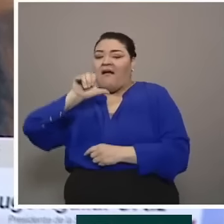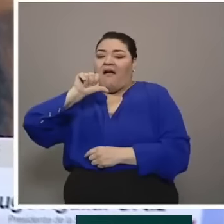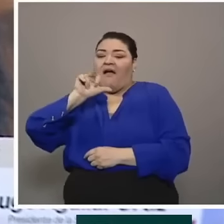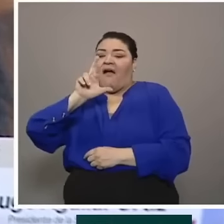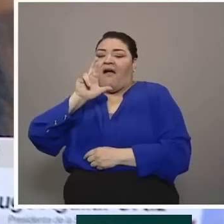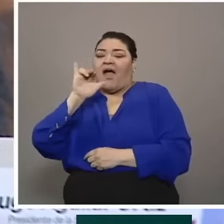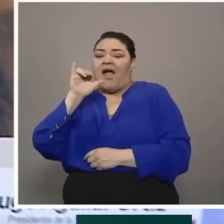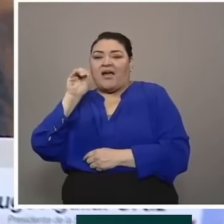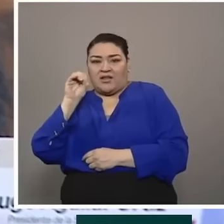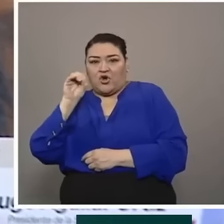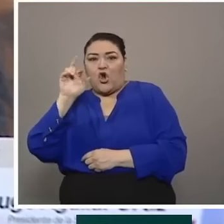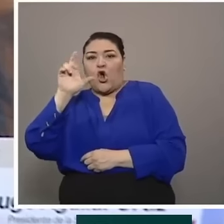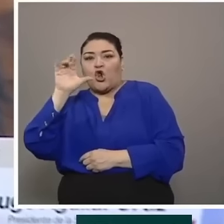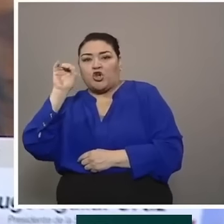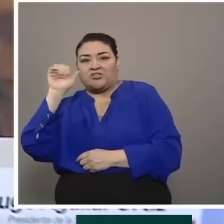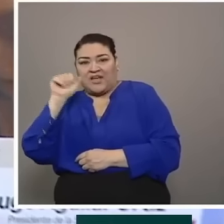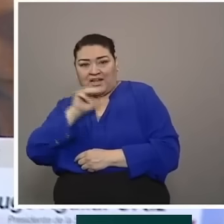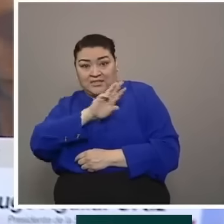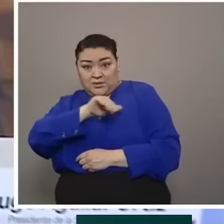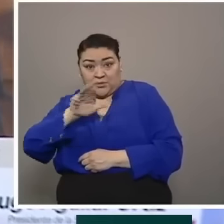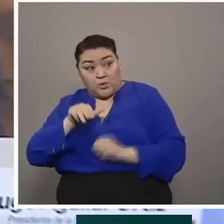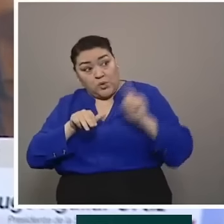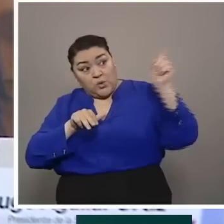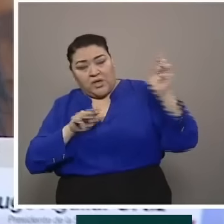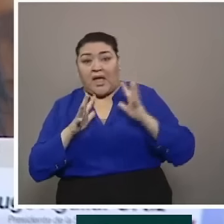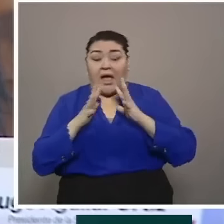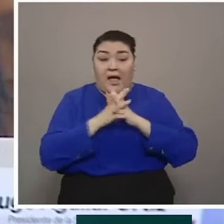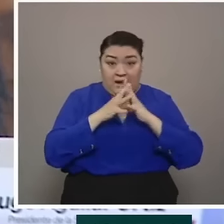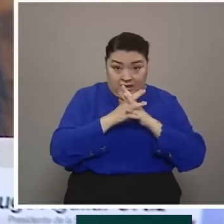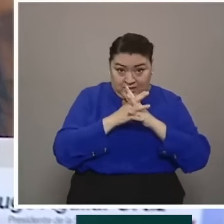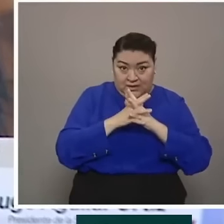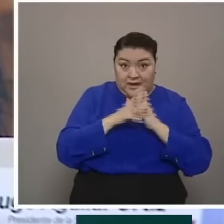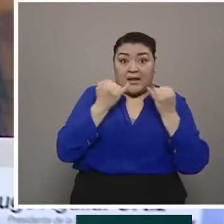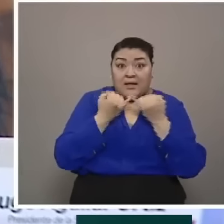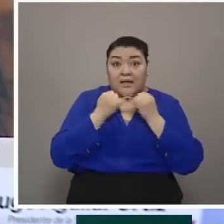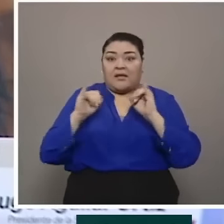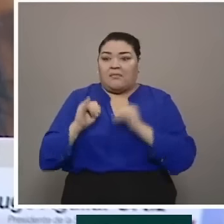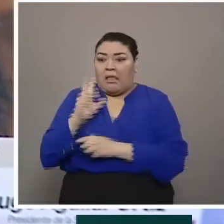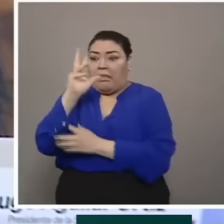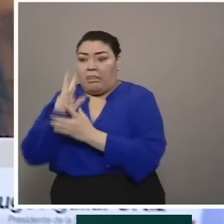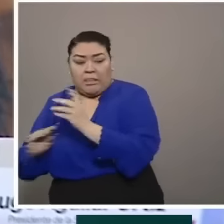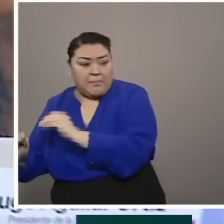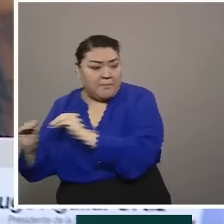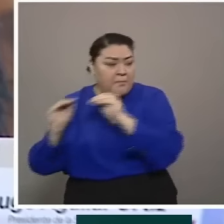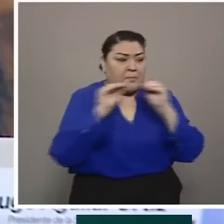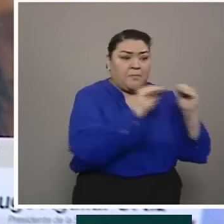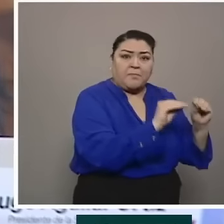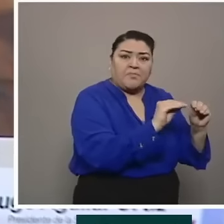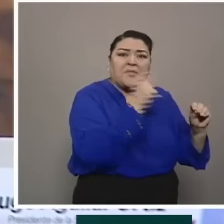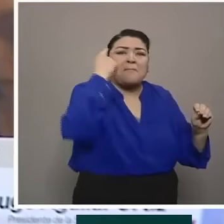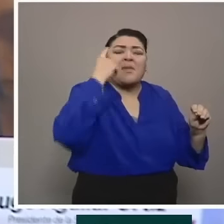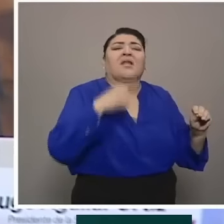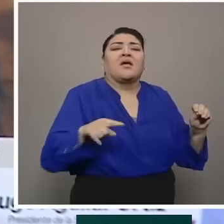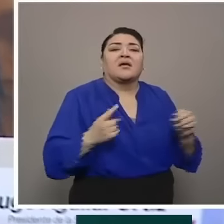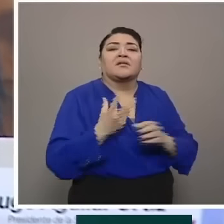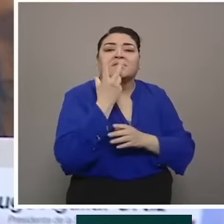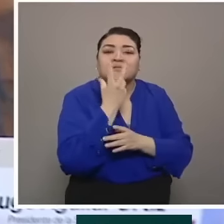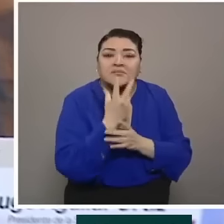cada ocasión que la Suprema Corte abandonó su sede. Lo hizo para escapar del ejército español,